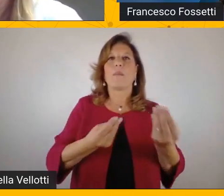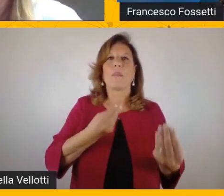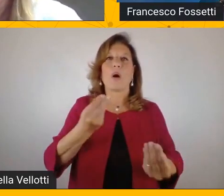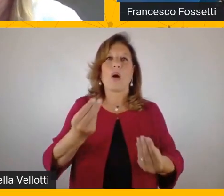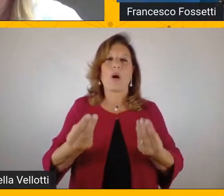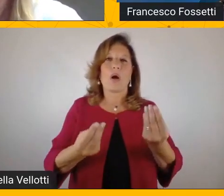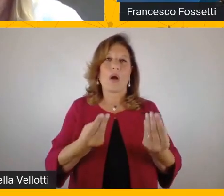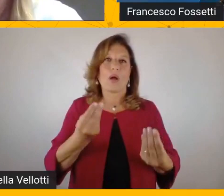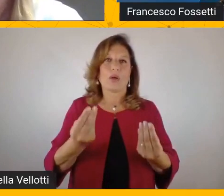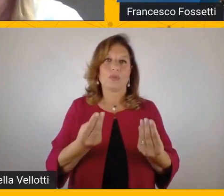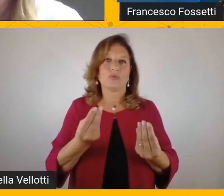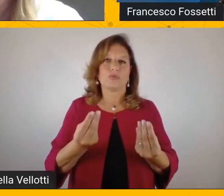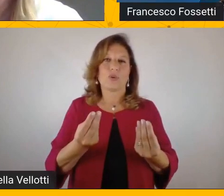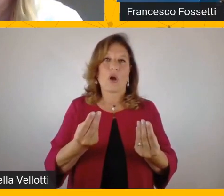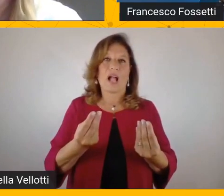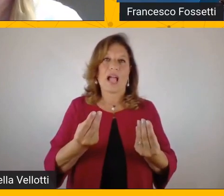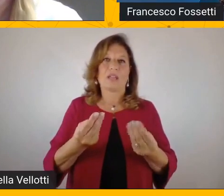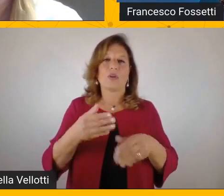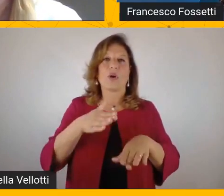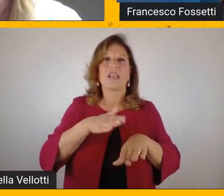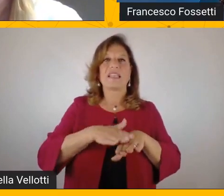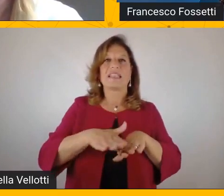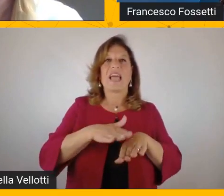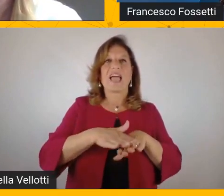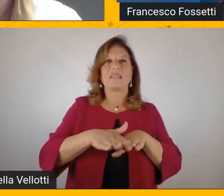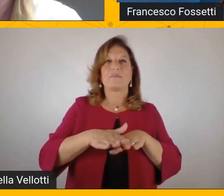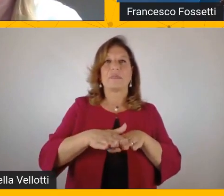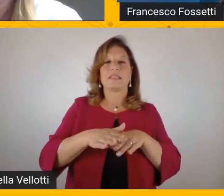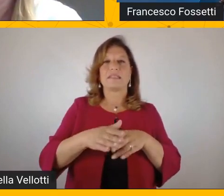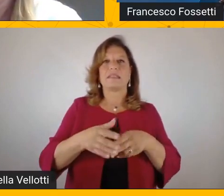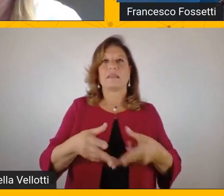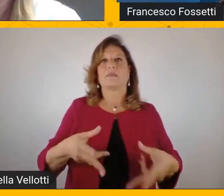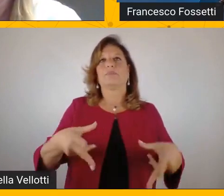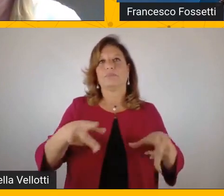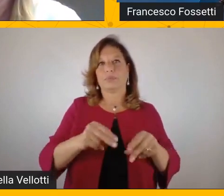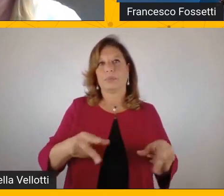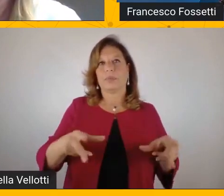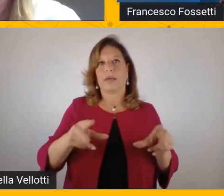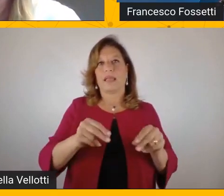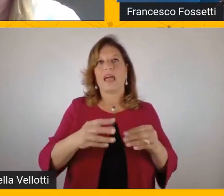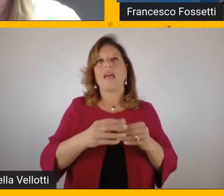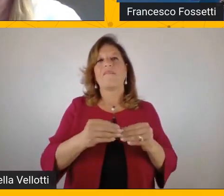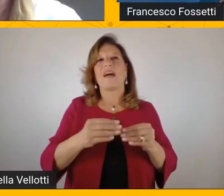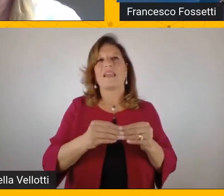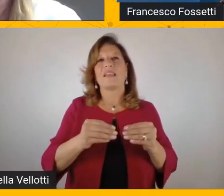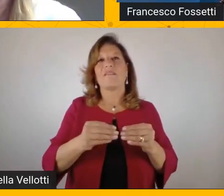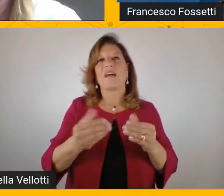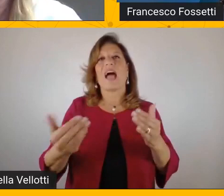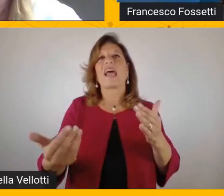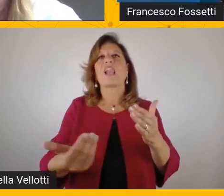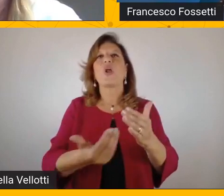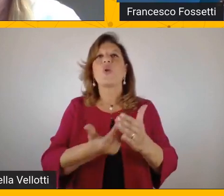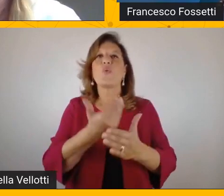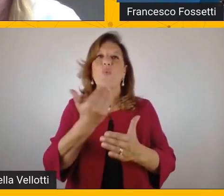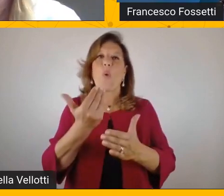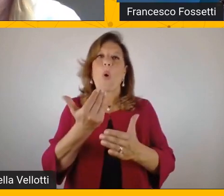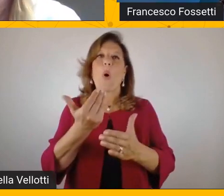i videogiocatori da esperienze che sono magari un po' iterative e condurli verso esperienze che sono più